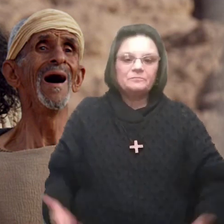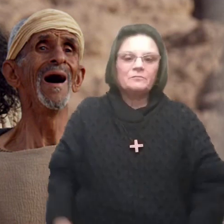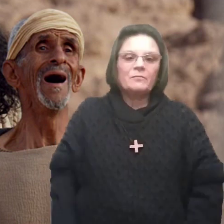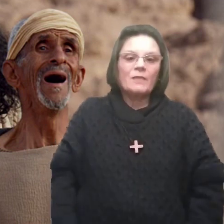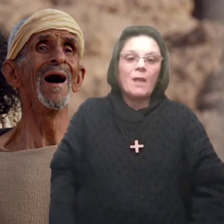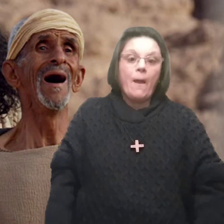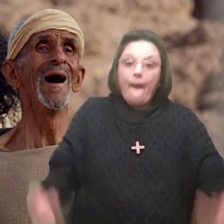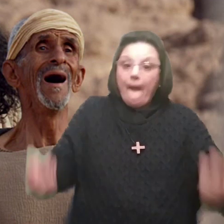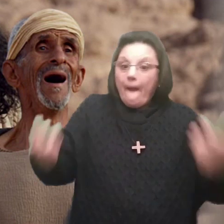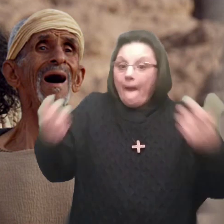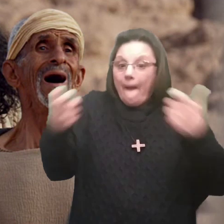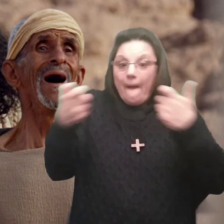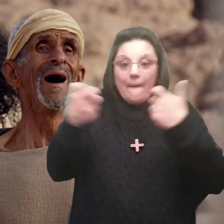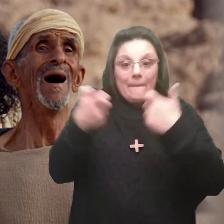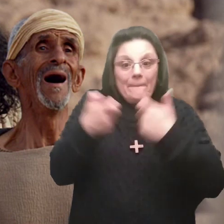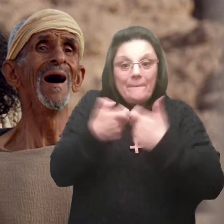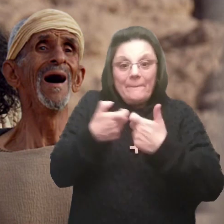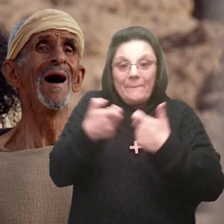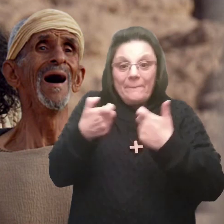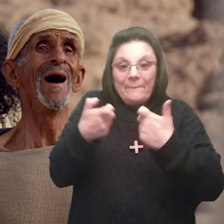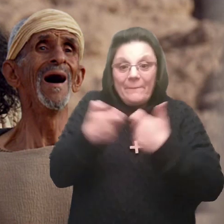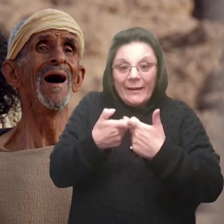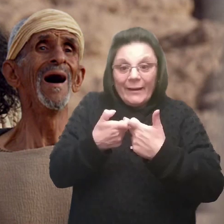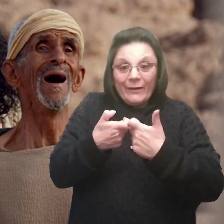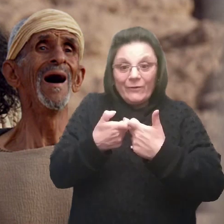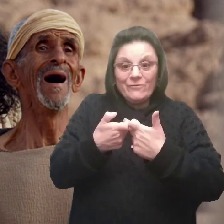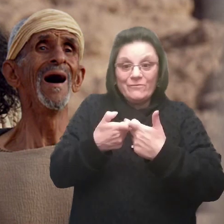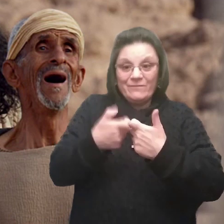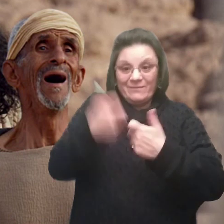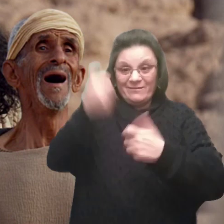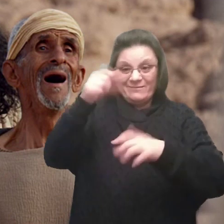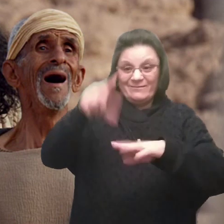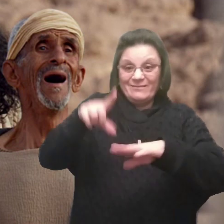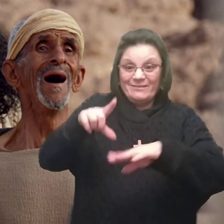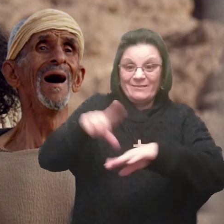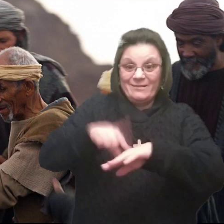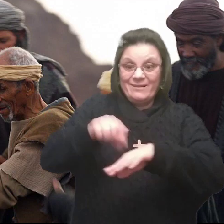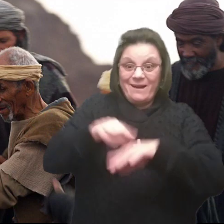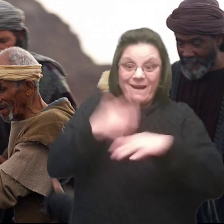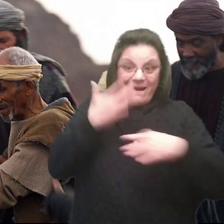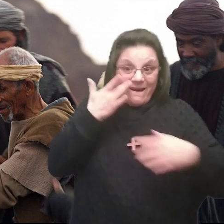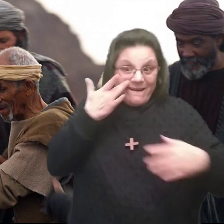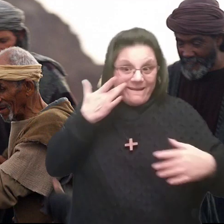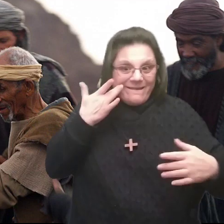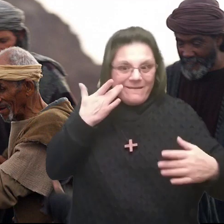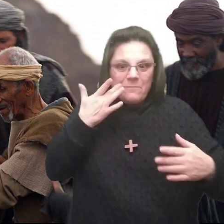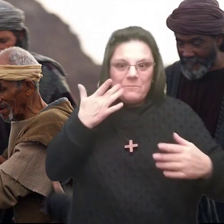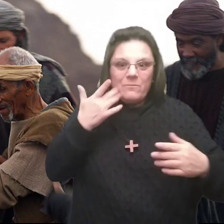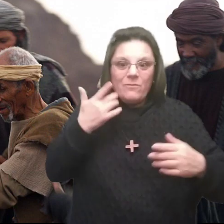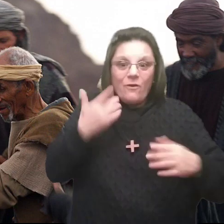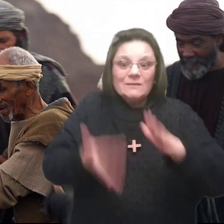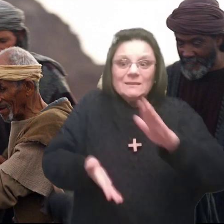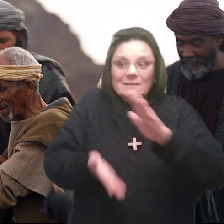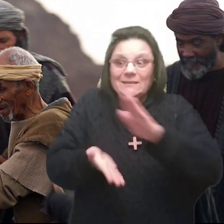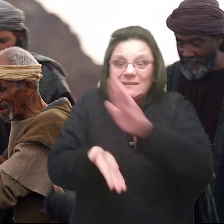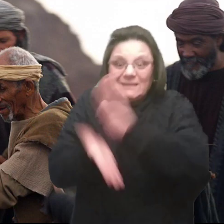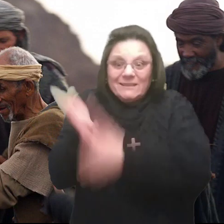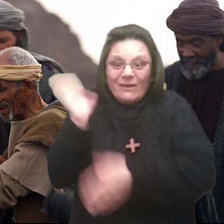que les sirva de testimonio».